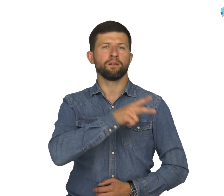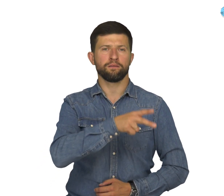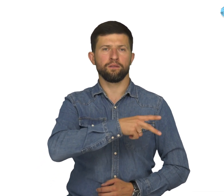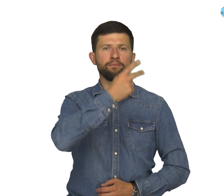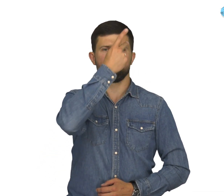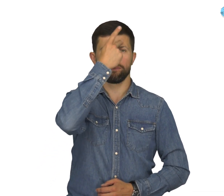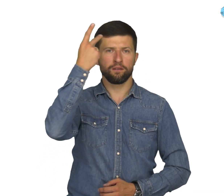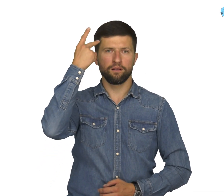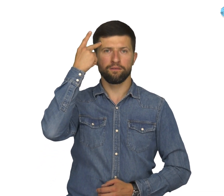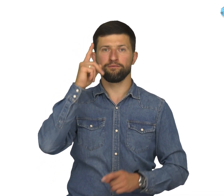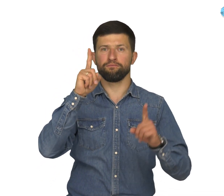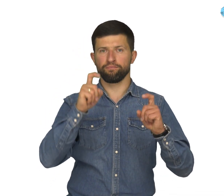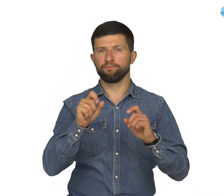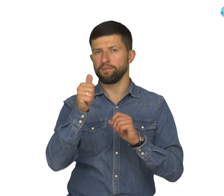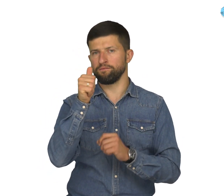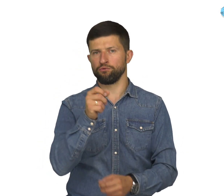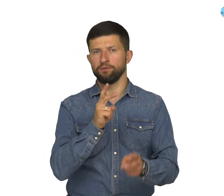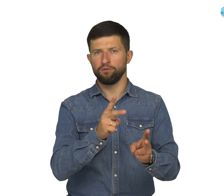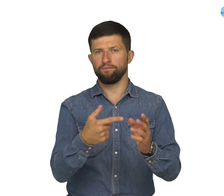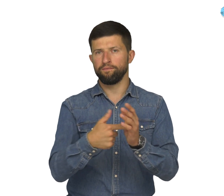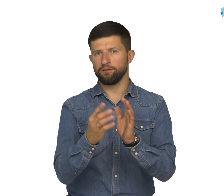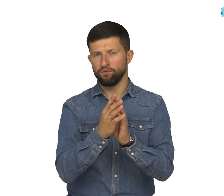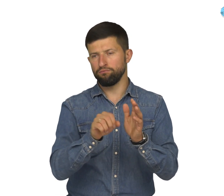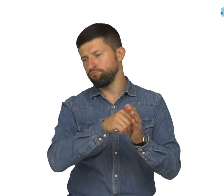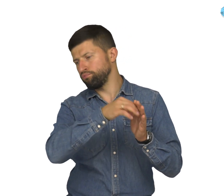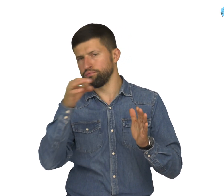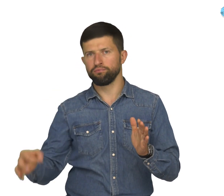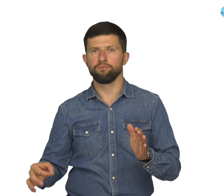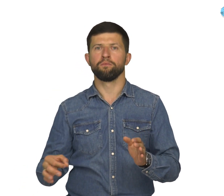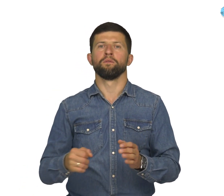Wysokość zasiłku pielęgnacyjnego od 1 listopada 2019 r.